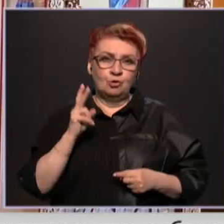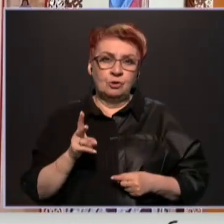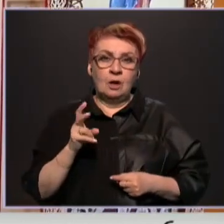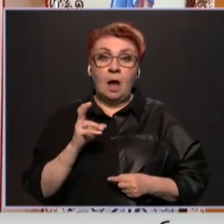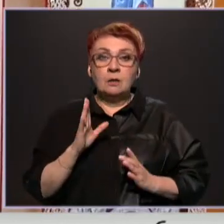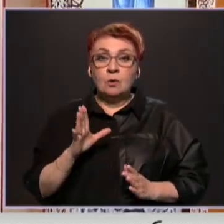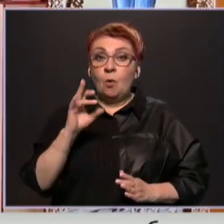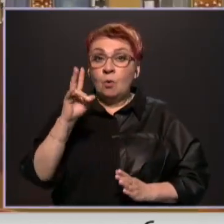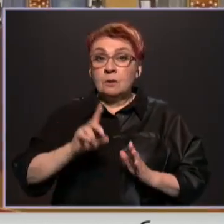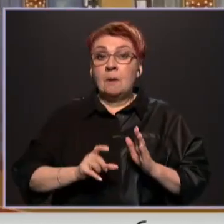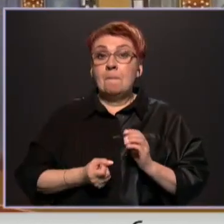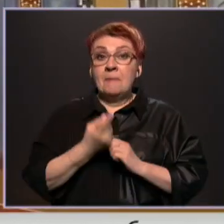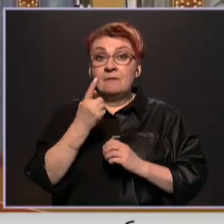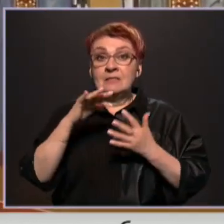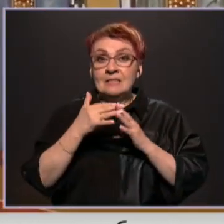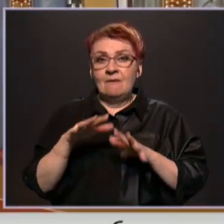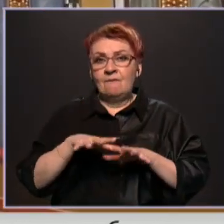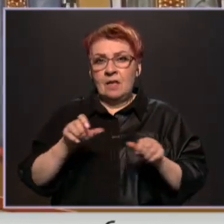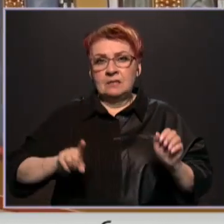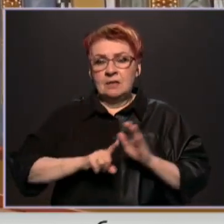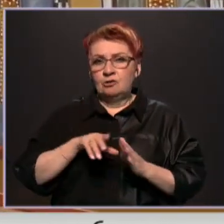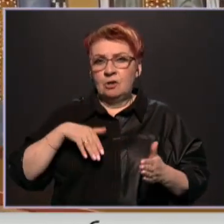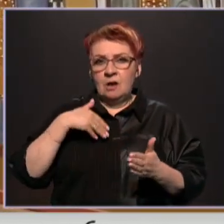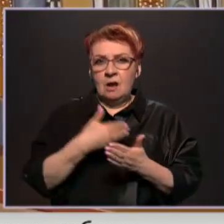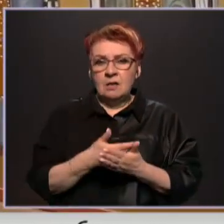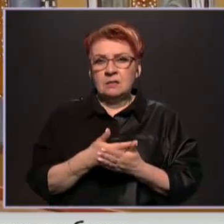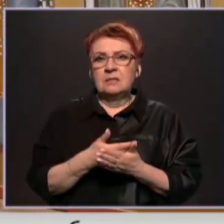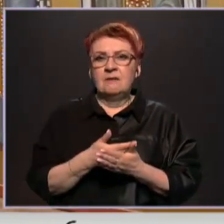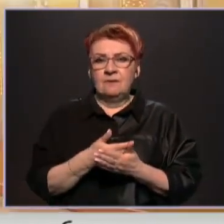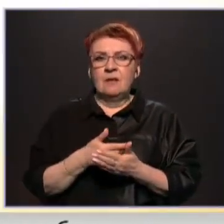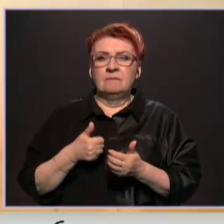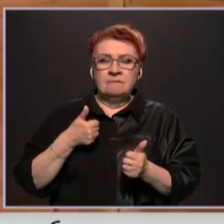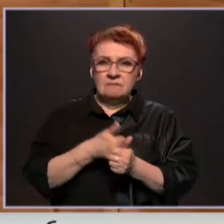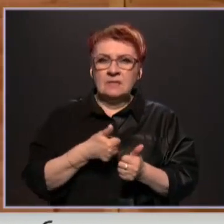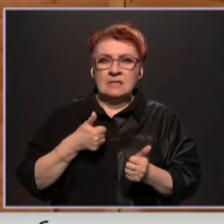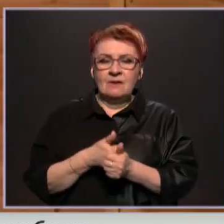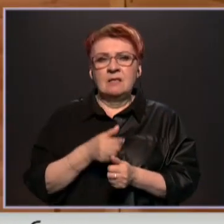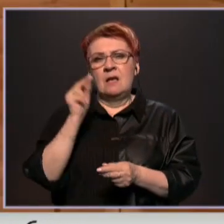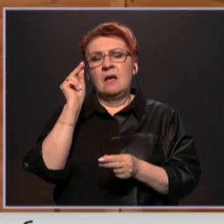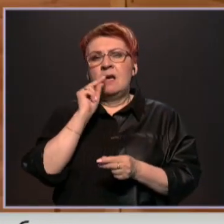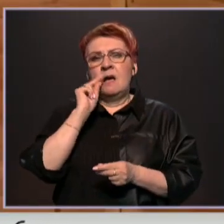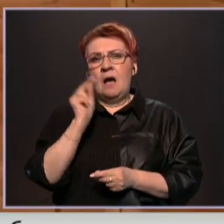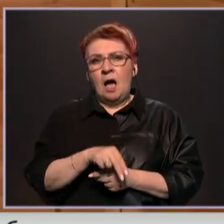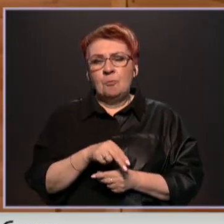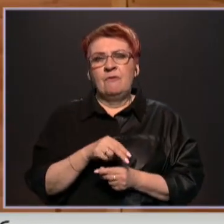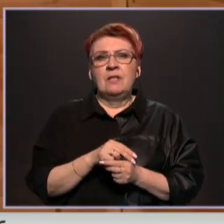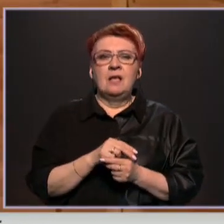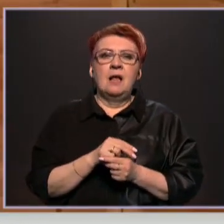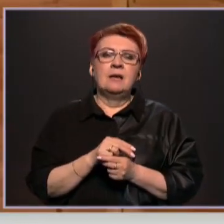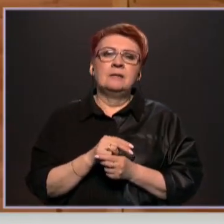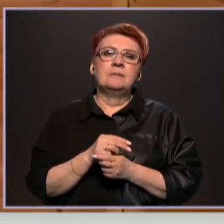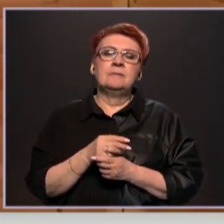он появился в селе власти начали активно изводить клирика обвиняли его в по траве овца обвиняли его